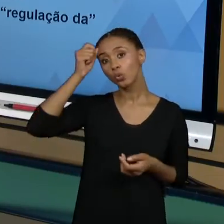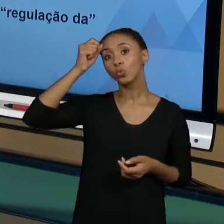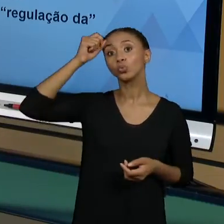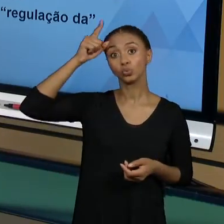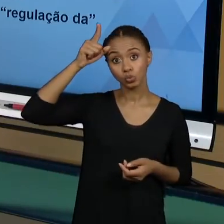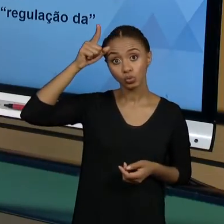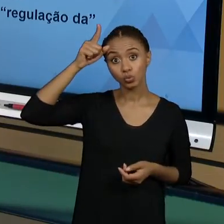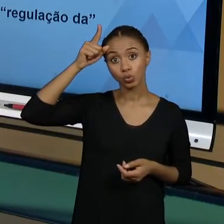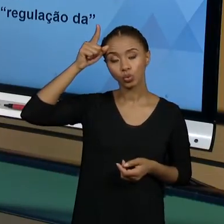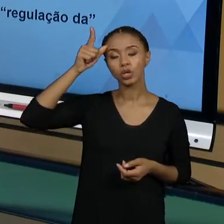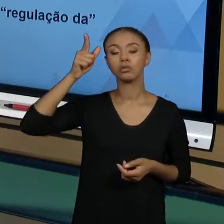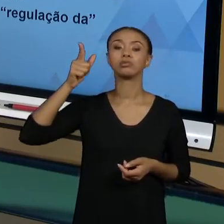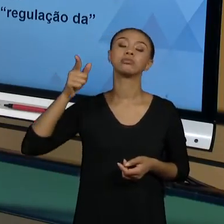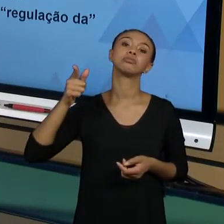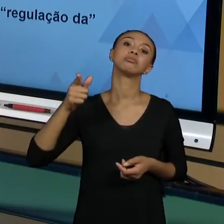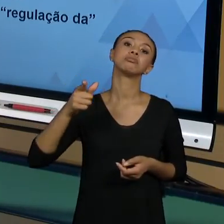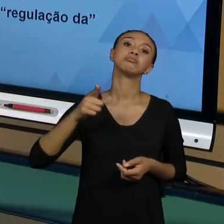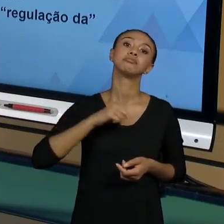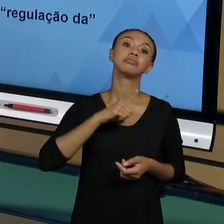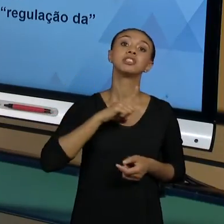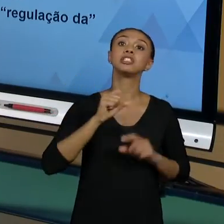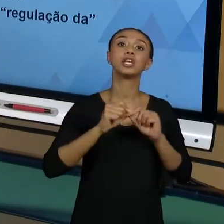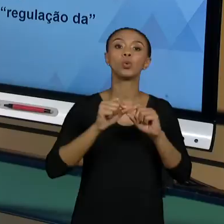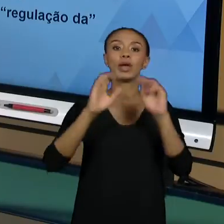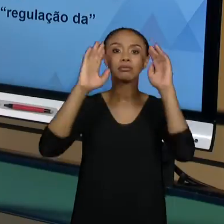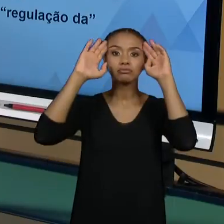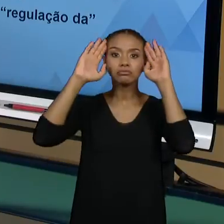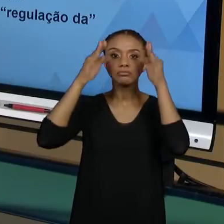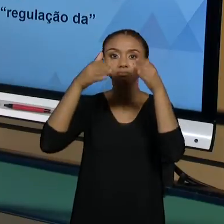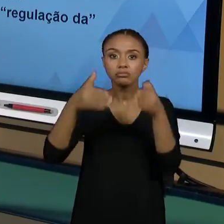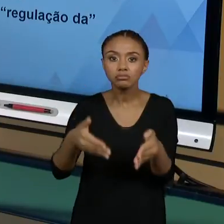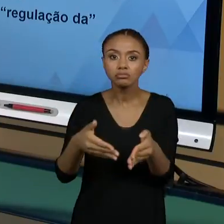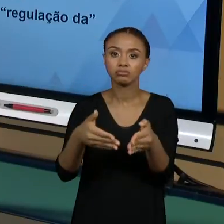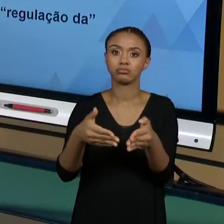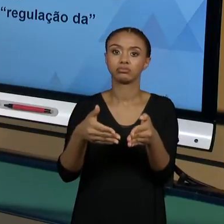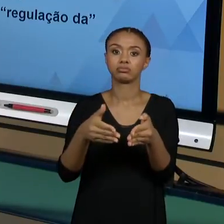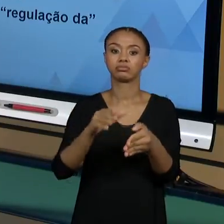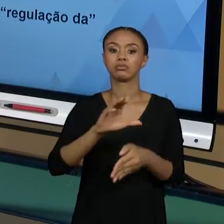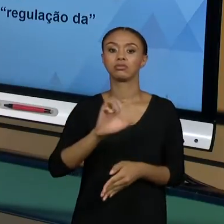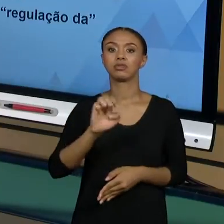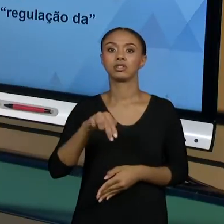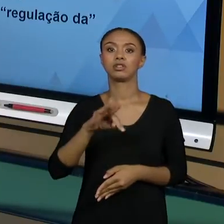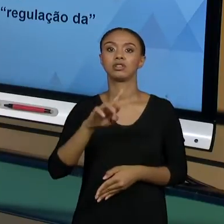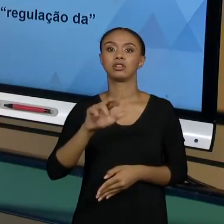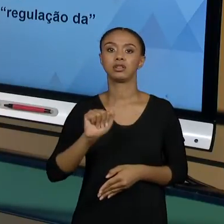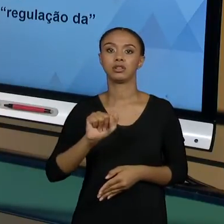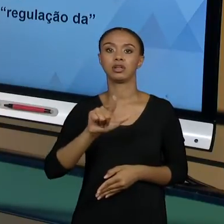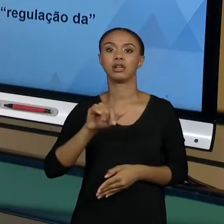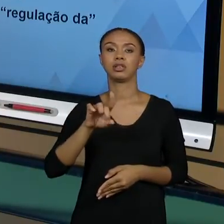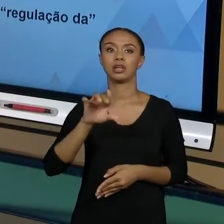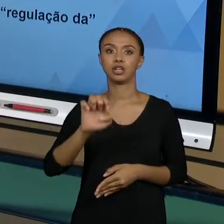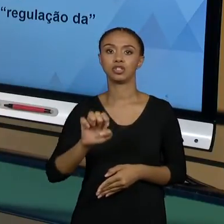CULTURAIS, ELA ADQUIRE CENTRALIDADE. ISSO NÃO SIGNIFICA QUE AS COISAS... [BATIDAS] NÃO TENHAM